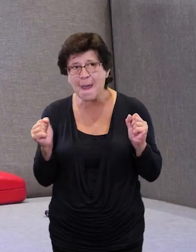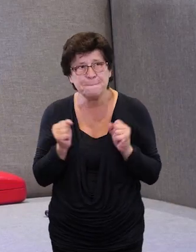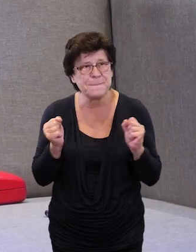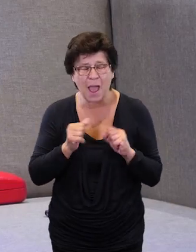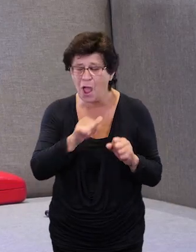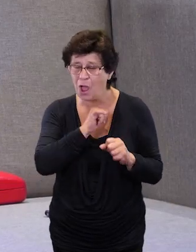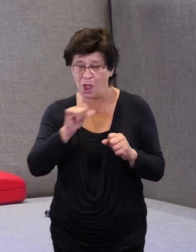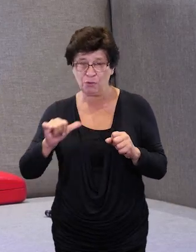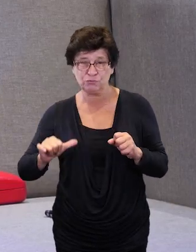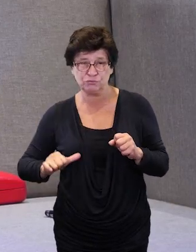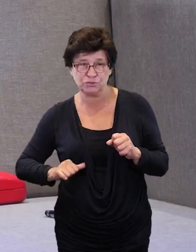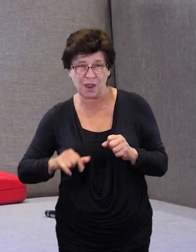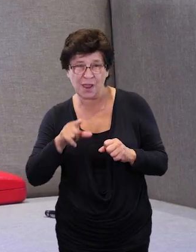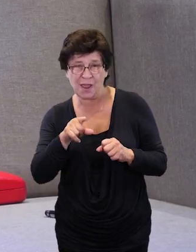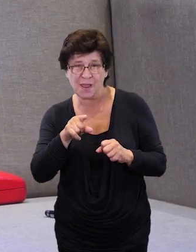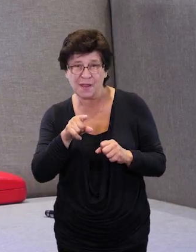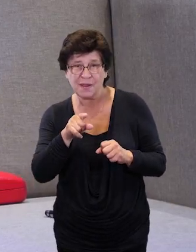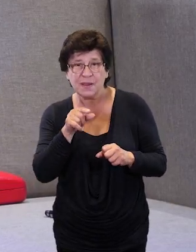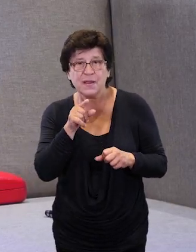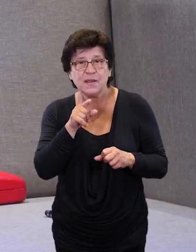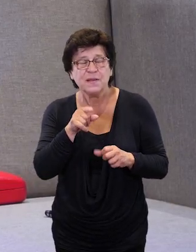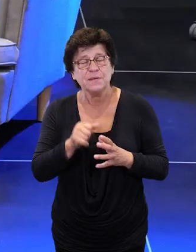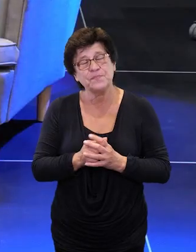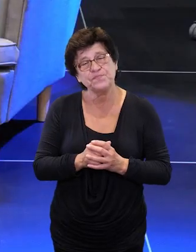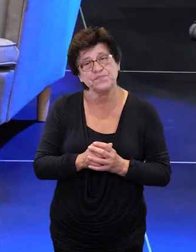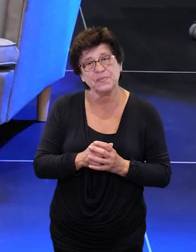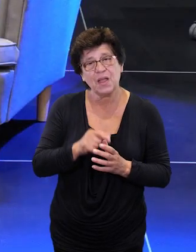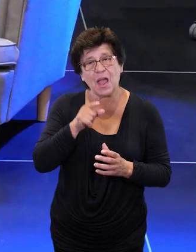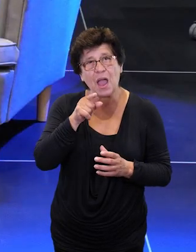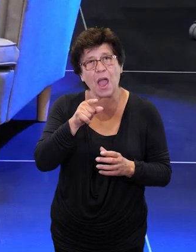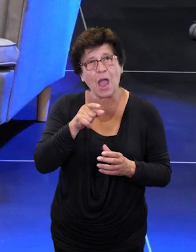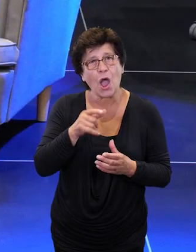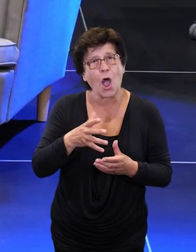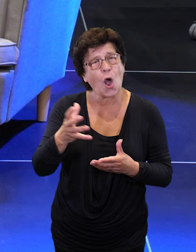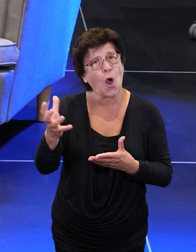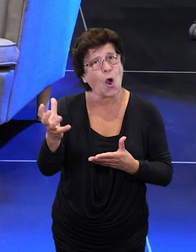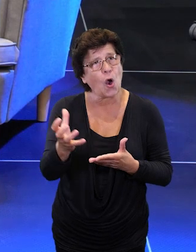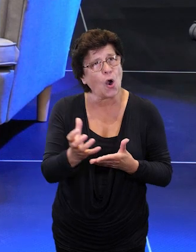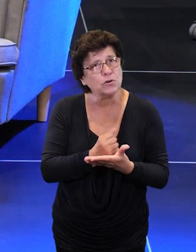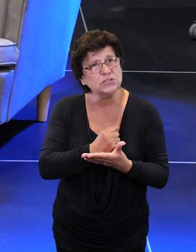które są w jego zasięgu, a niekoniecznie korzystał z lekarstw,